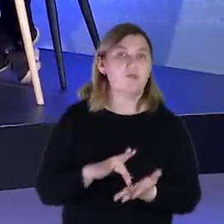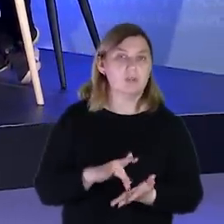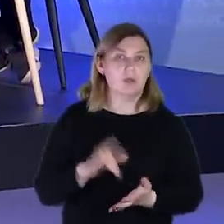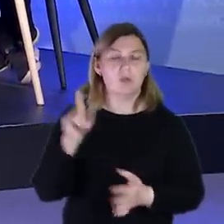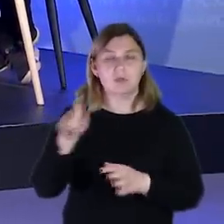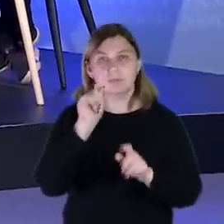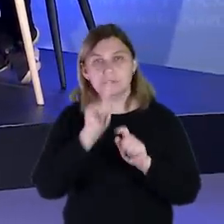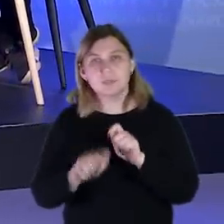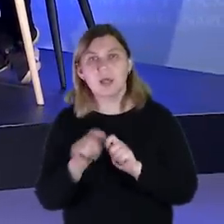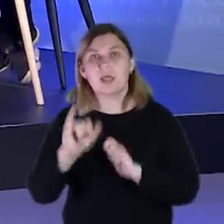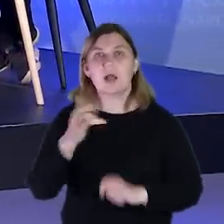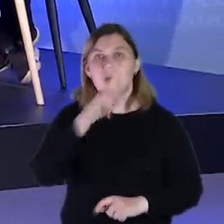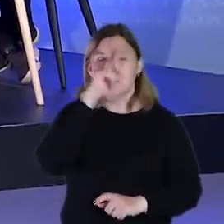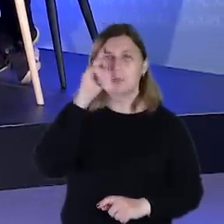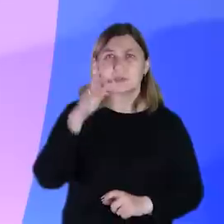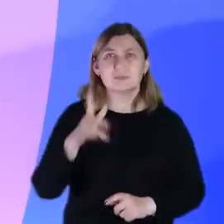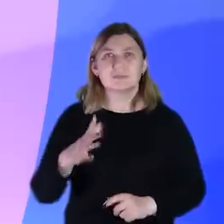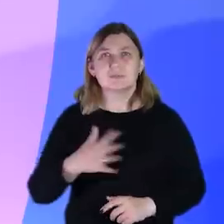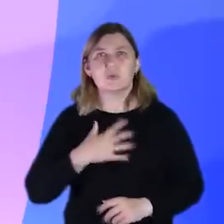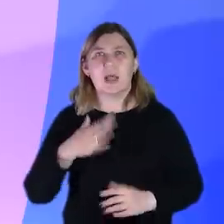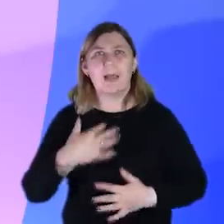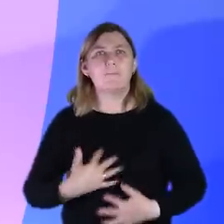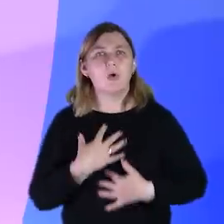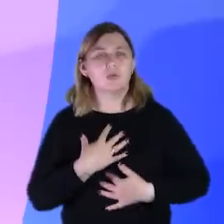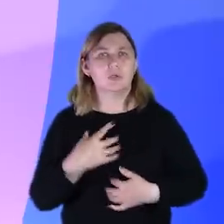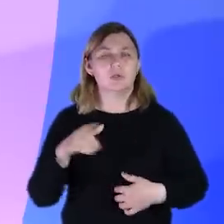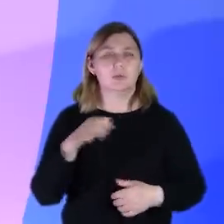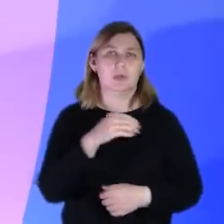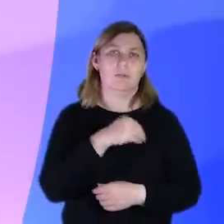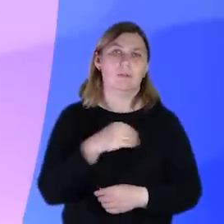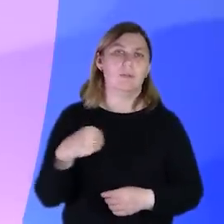Oni badali nastawienie społeczności miejscowej do państwa polskiego,